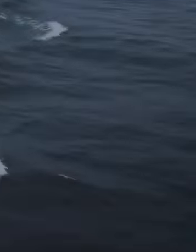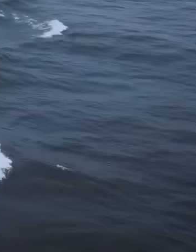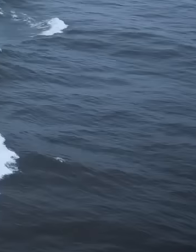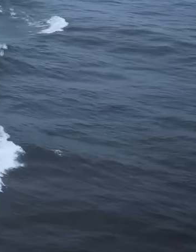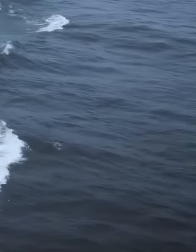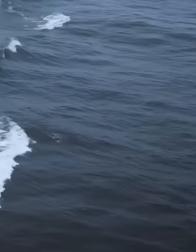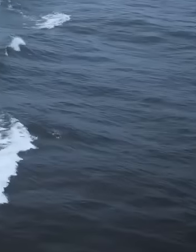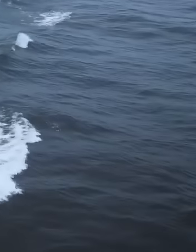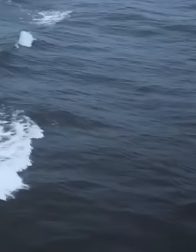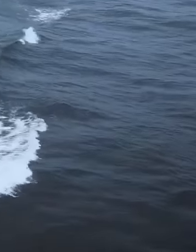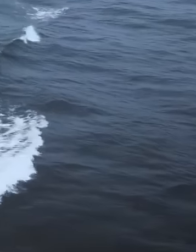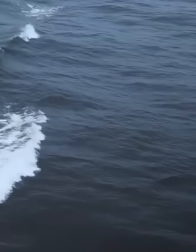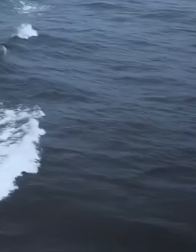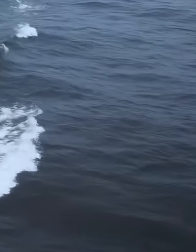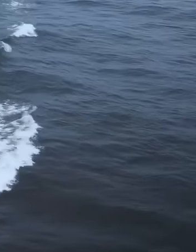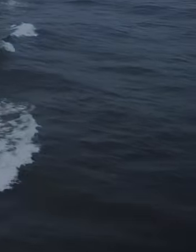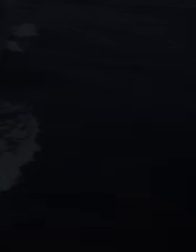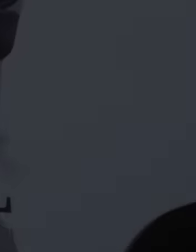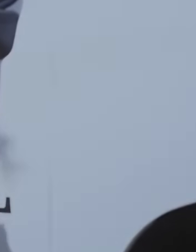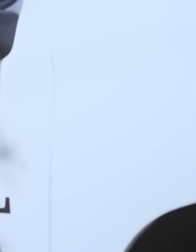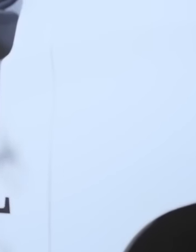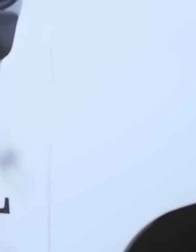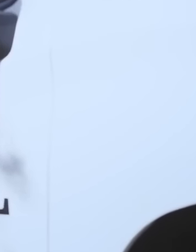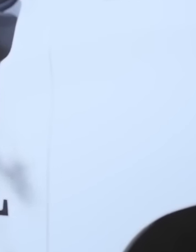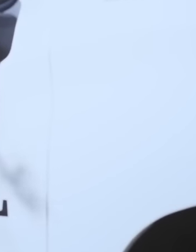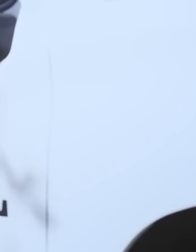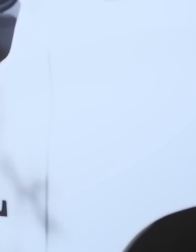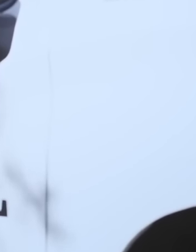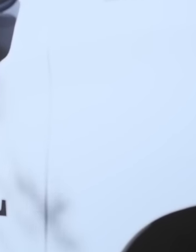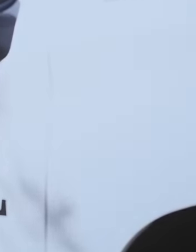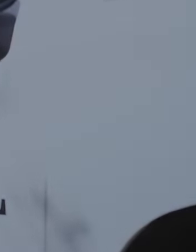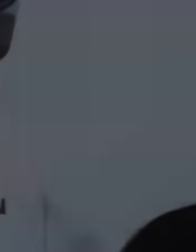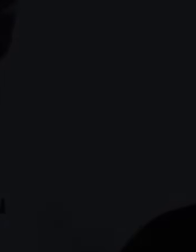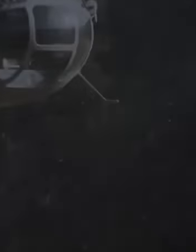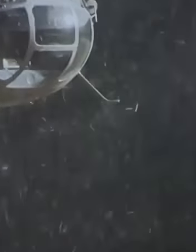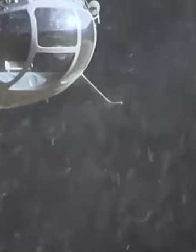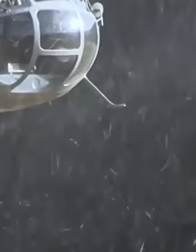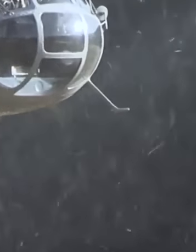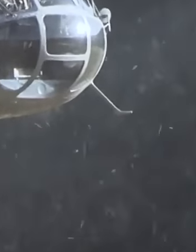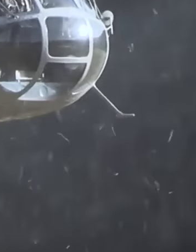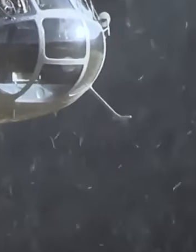alias el R1, líder de una célula delictiva vinculada al cártel Jalisco Nueva Generación.